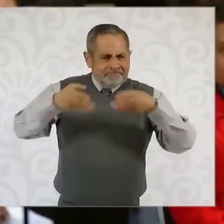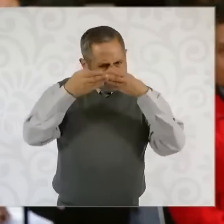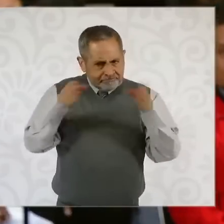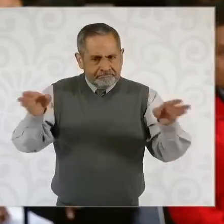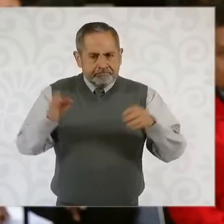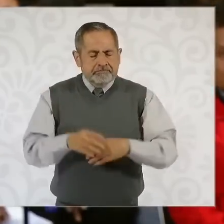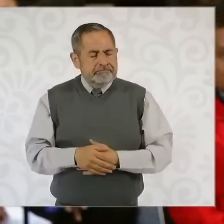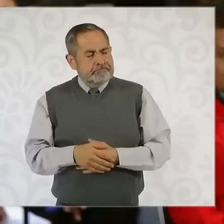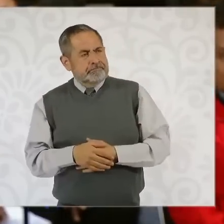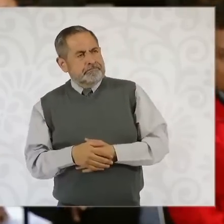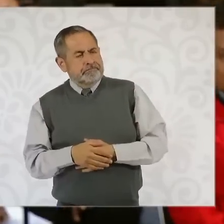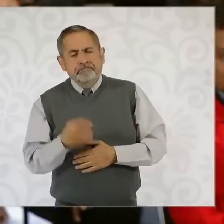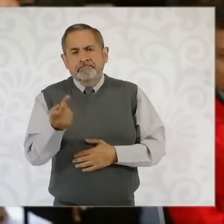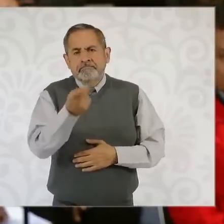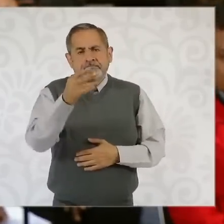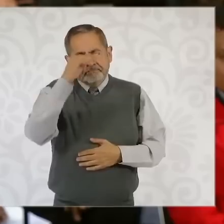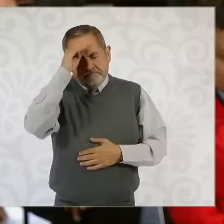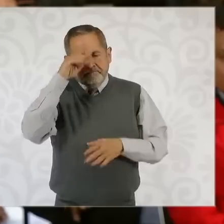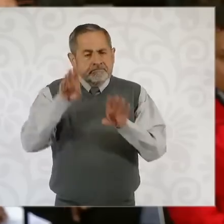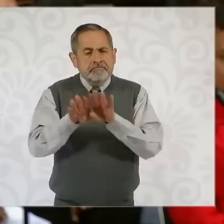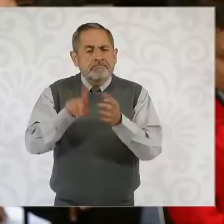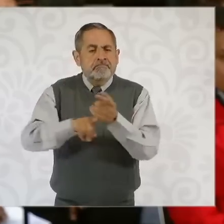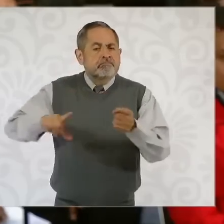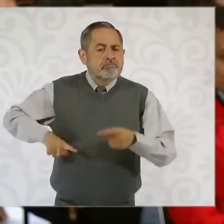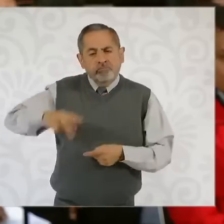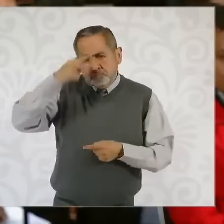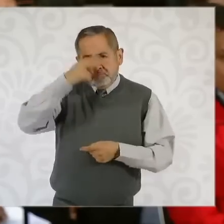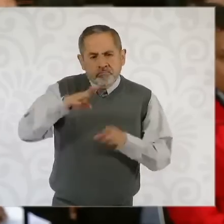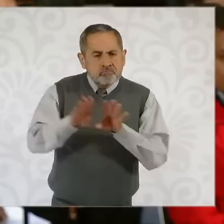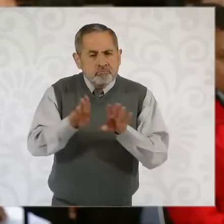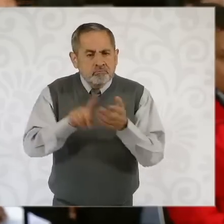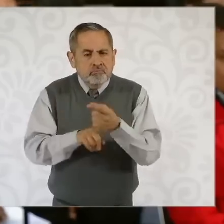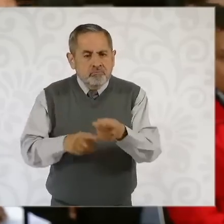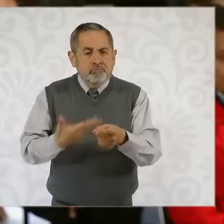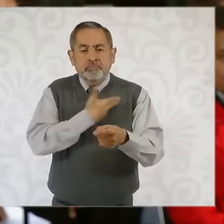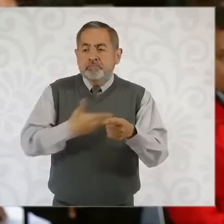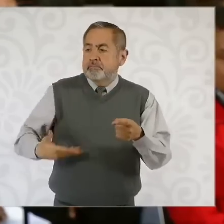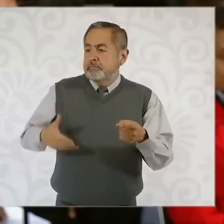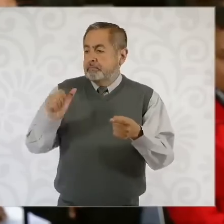la postura del gobierno mexicano en la actualidad ya el presidente Andrés Manuel López Obrador había